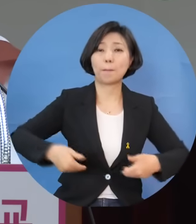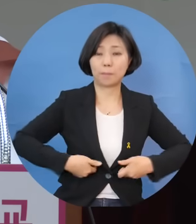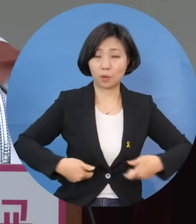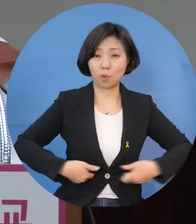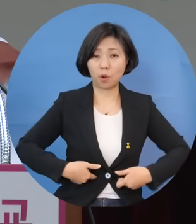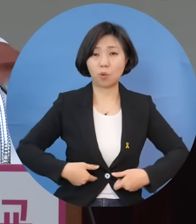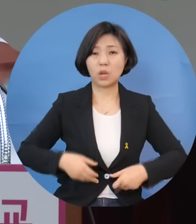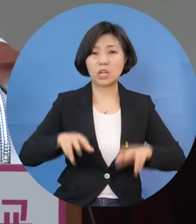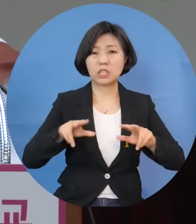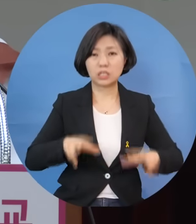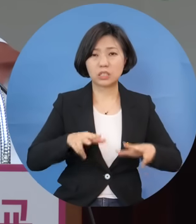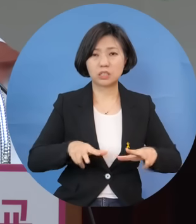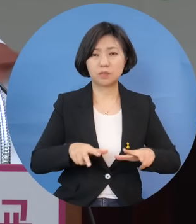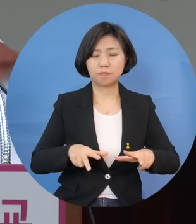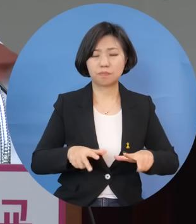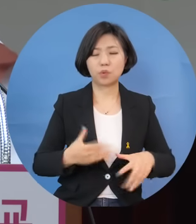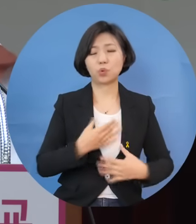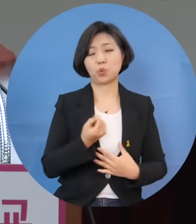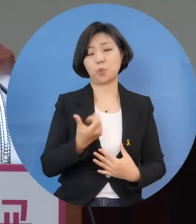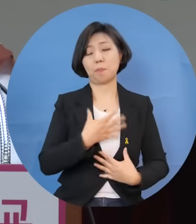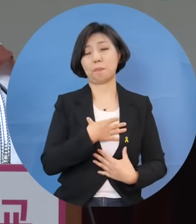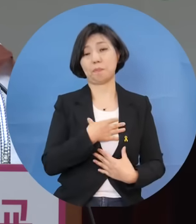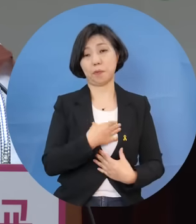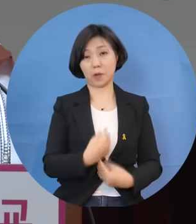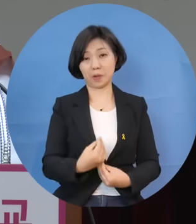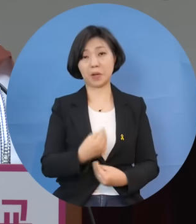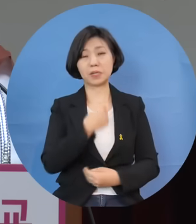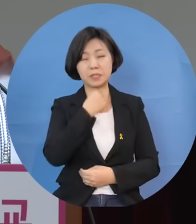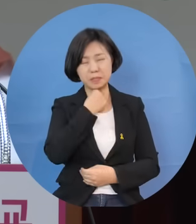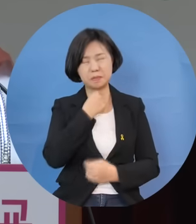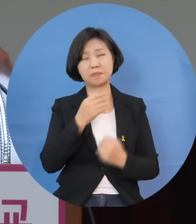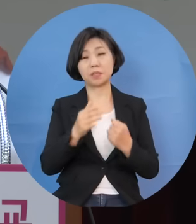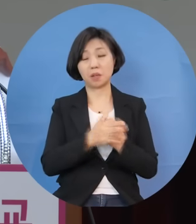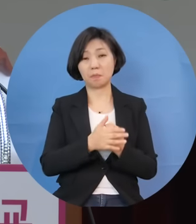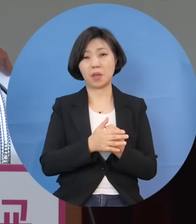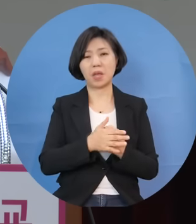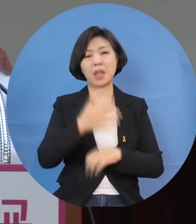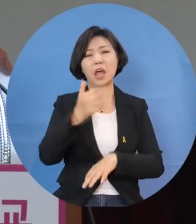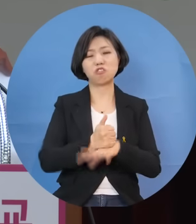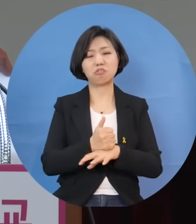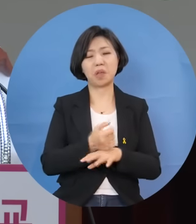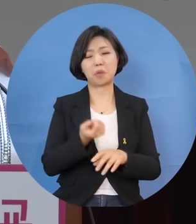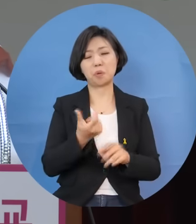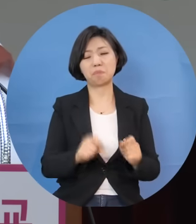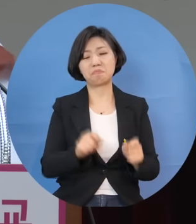지금 힘들어서 좀 편하려고 하다보니, 힘든 걸 뒤로 미루는 거잖아요. 그죠?